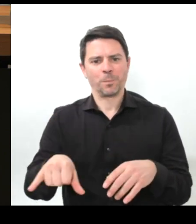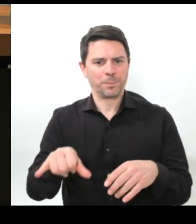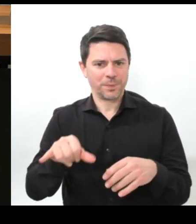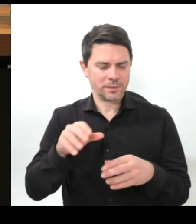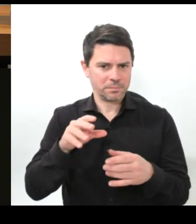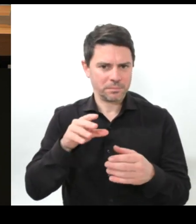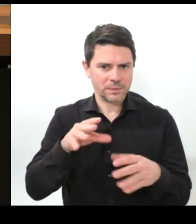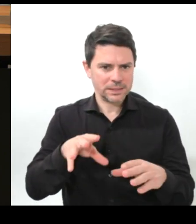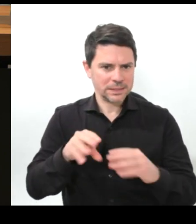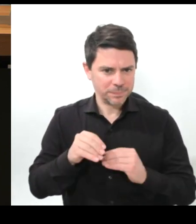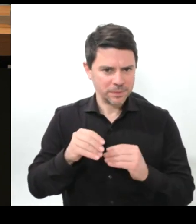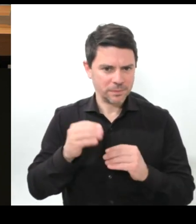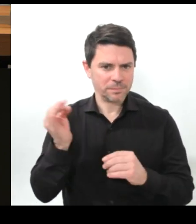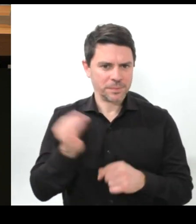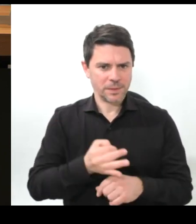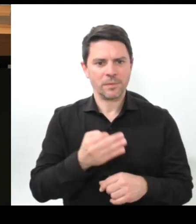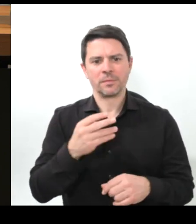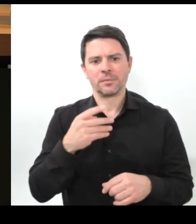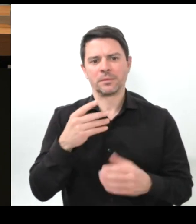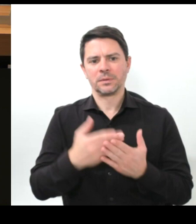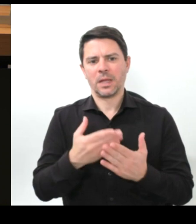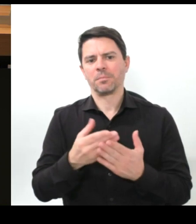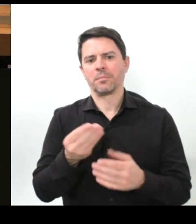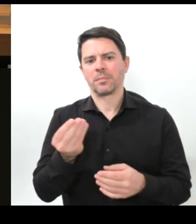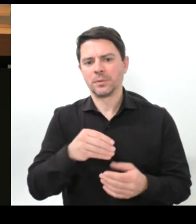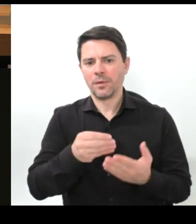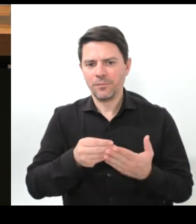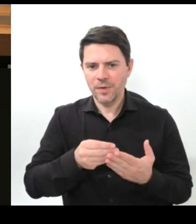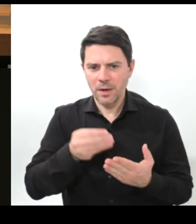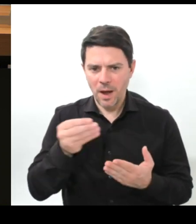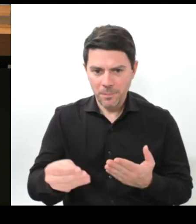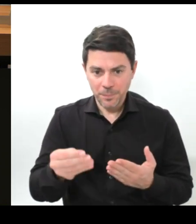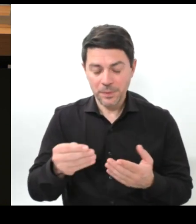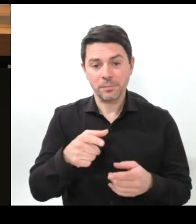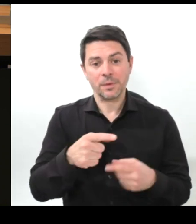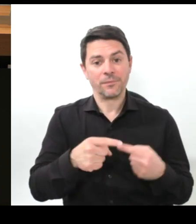besonderer Priorität, von übergeordnetem öffentlichen Interesse.